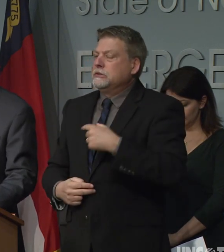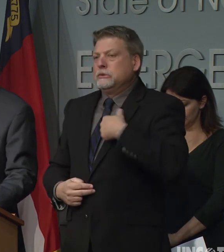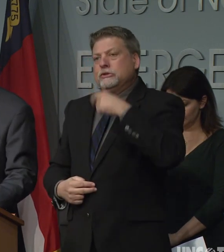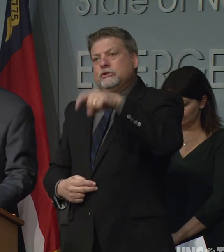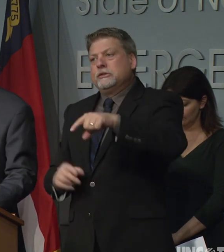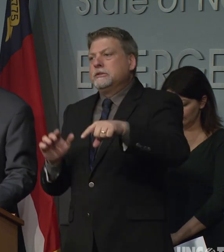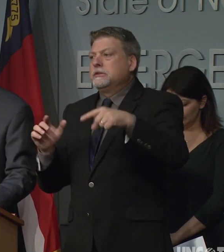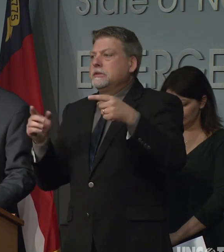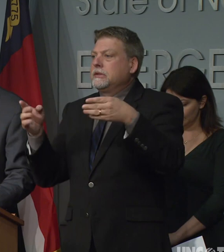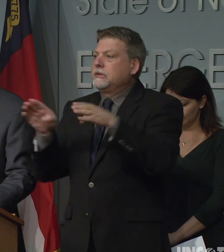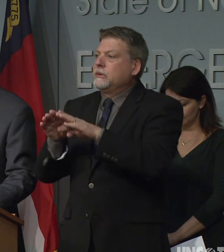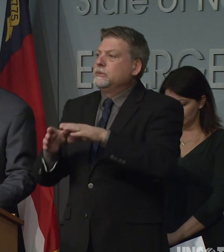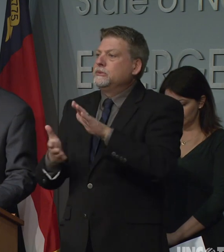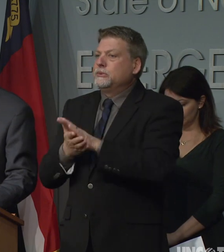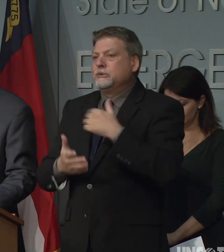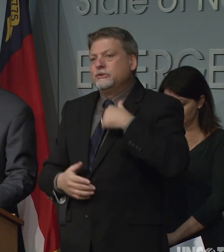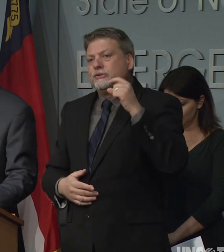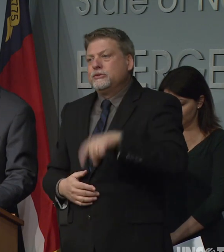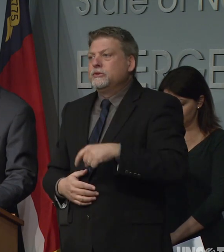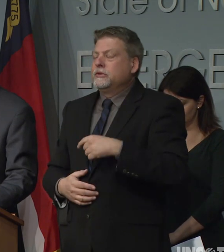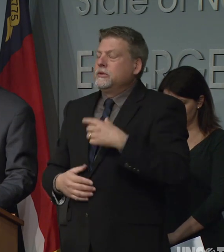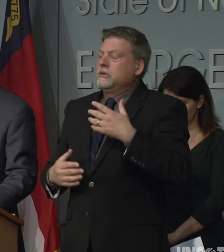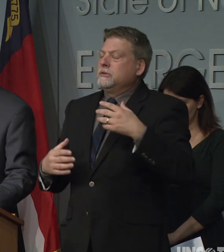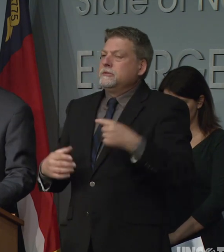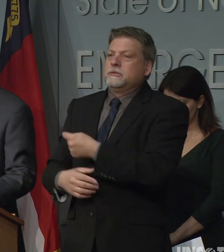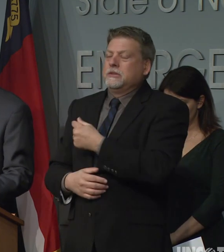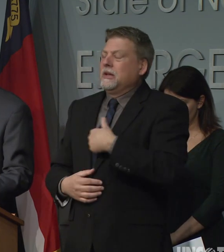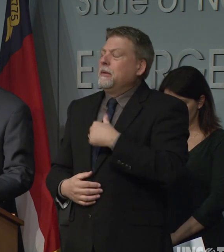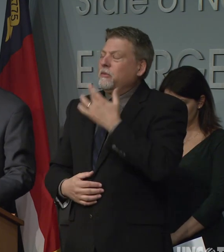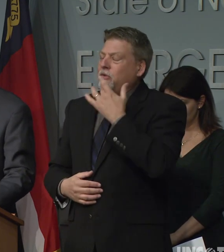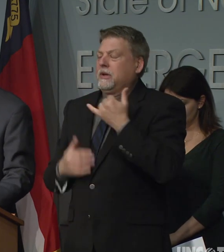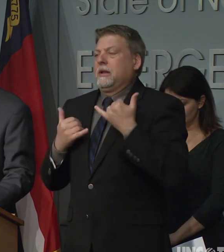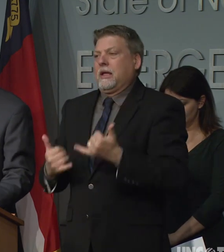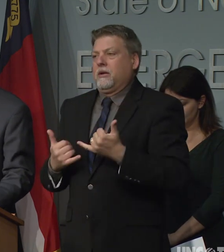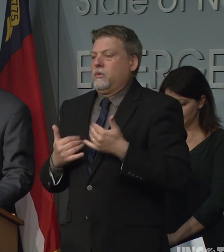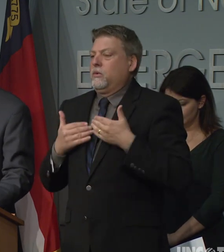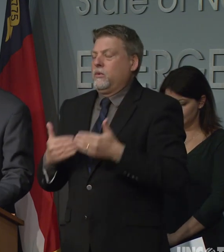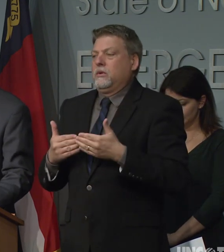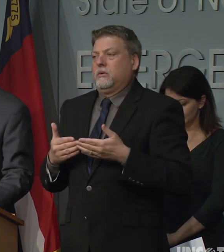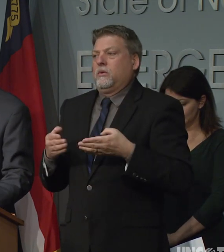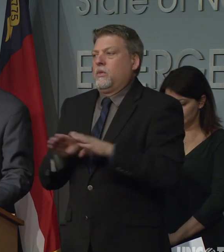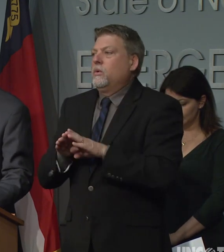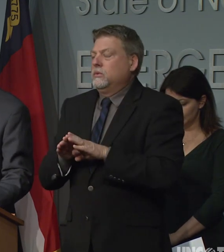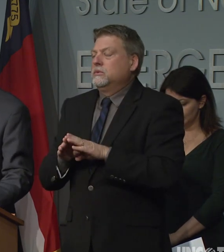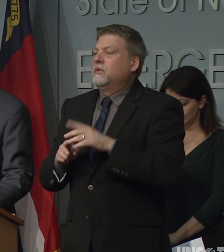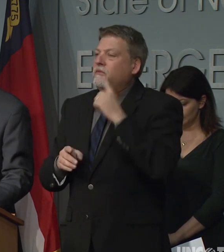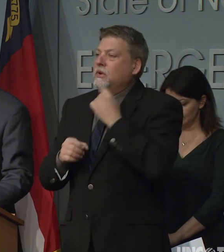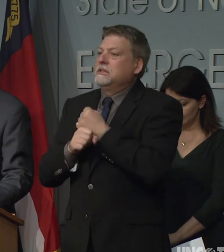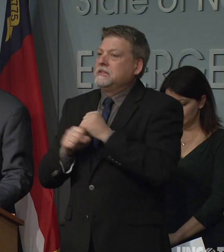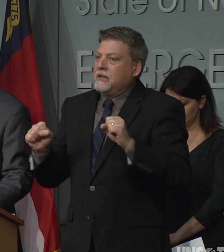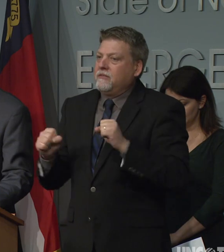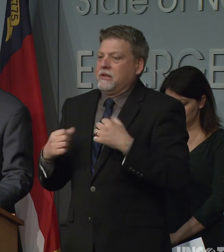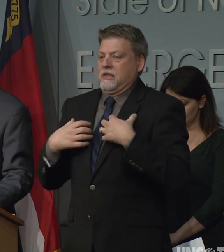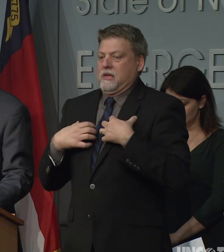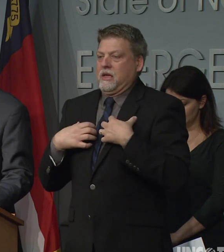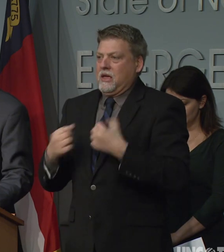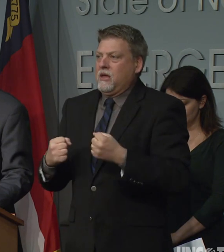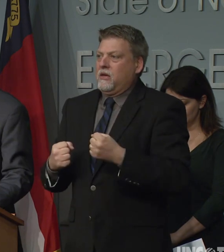así estará nas y tener remordimientos de no haber hecho esto, y yo creo que es bien importante las para el